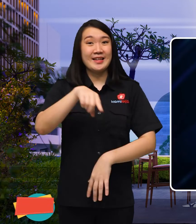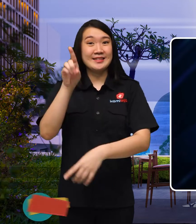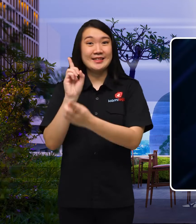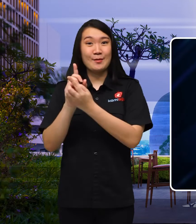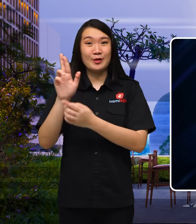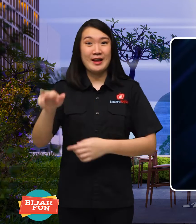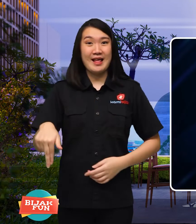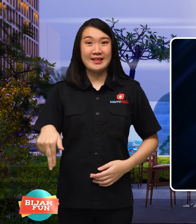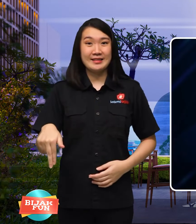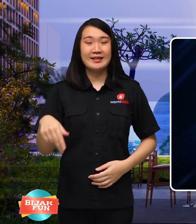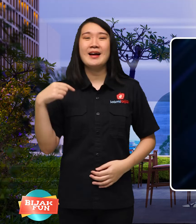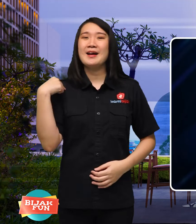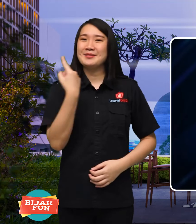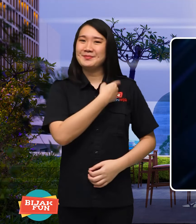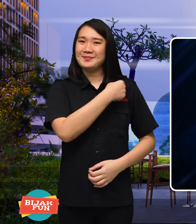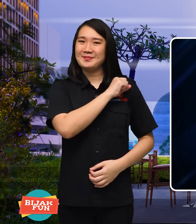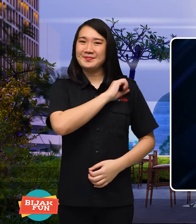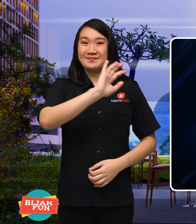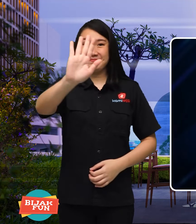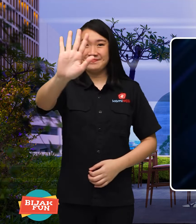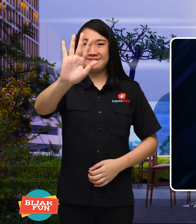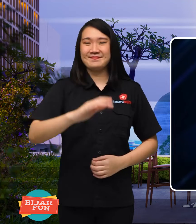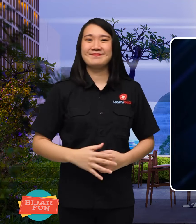Sampai ketemu lagi di KamiBijak.